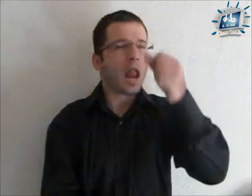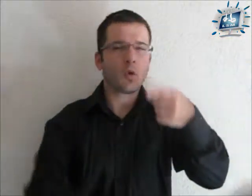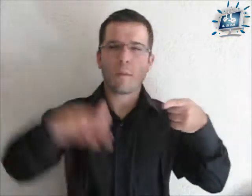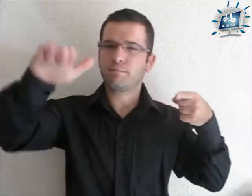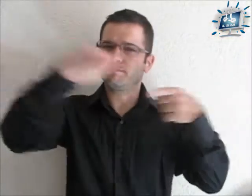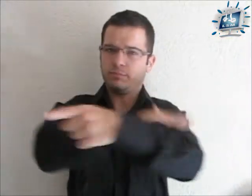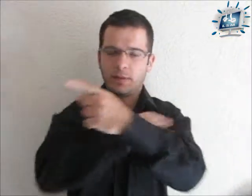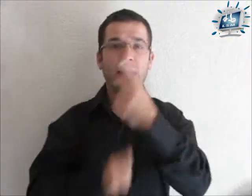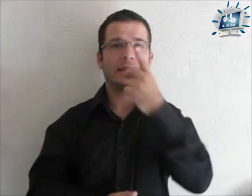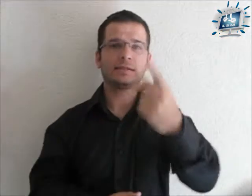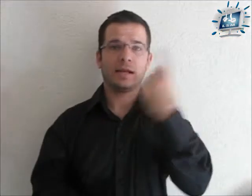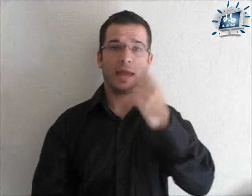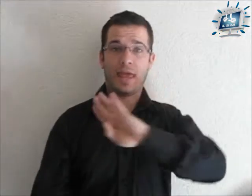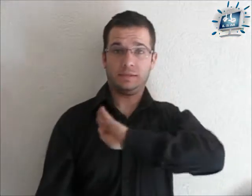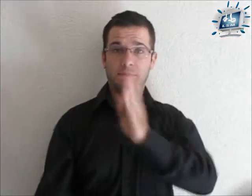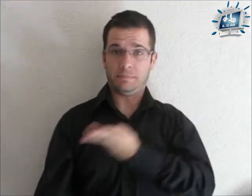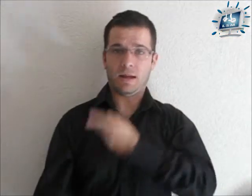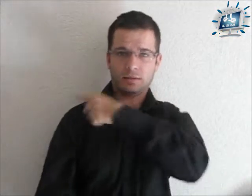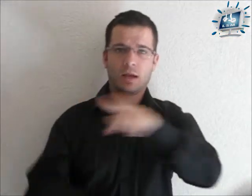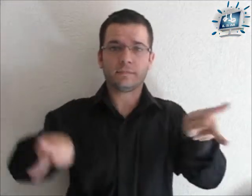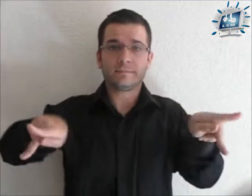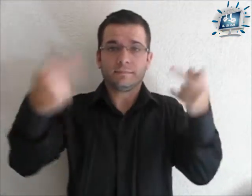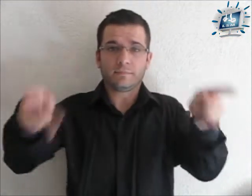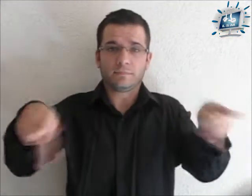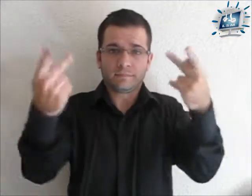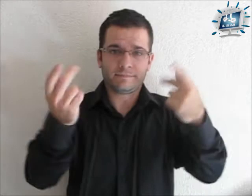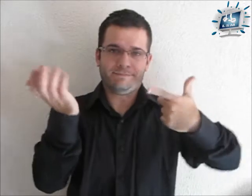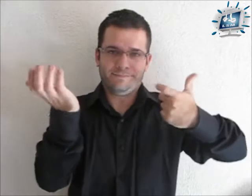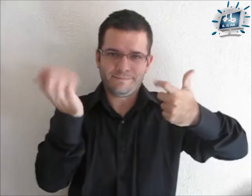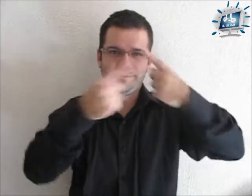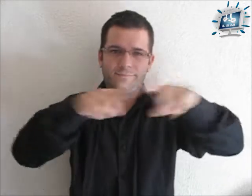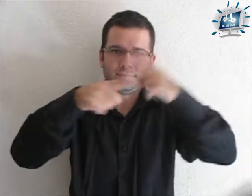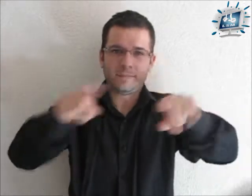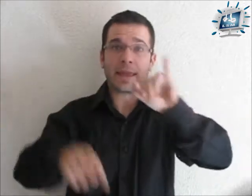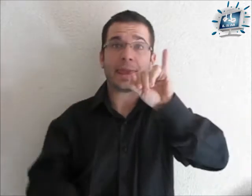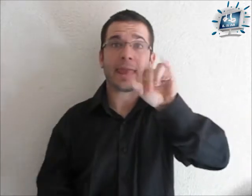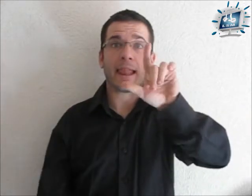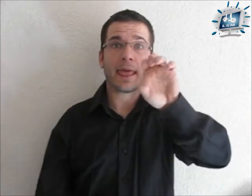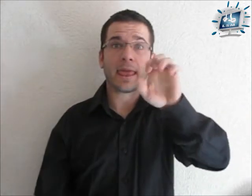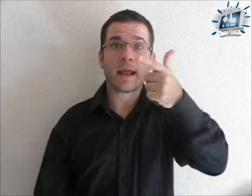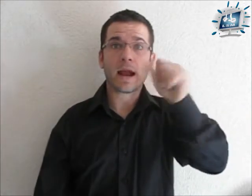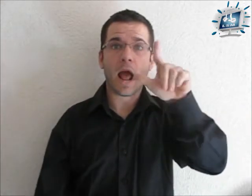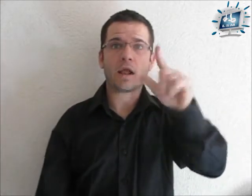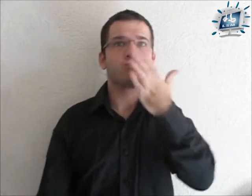Algo sopló que España vendió armas ilegales